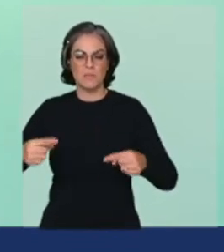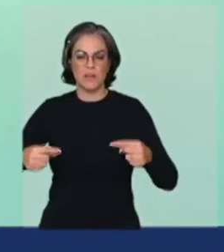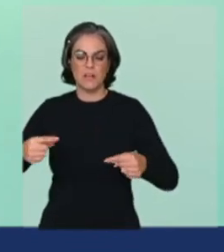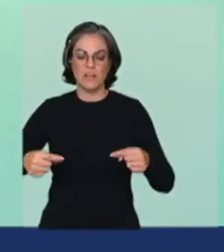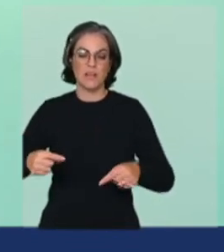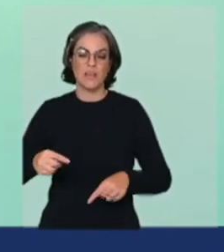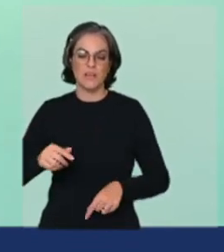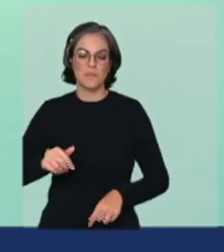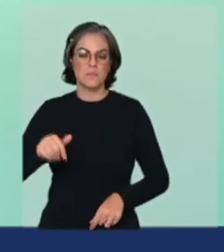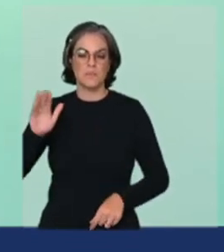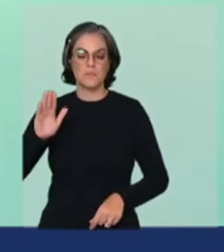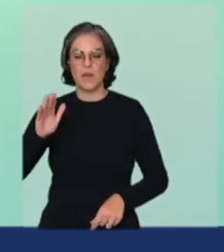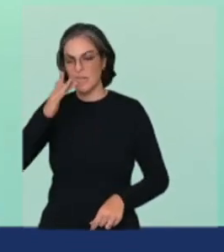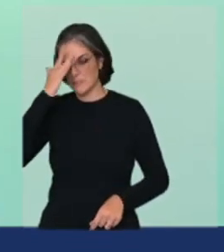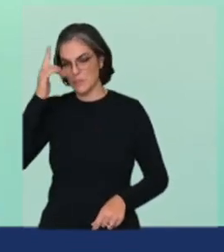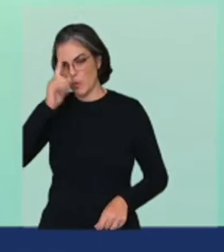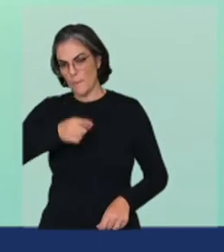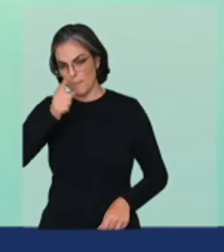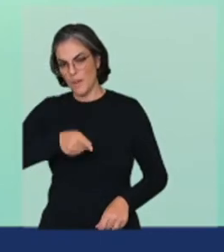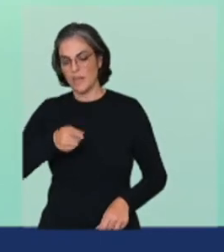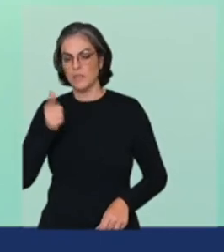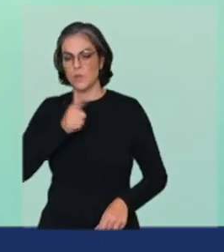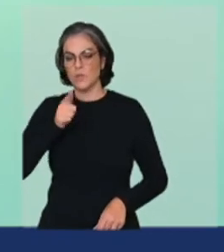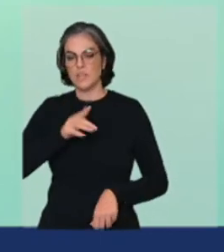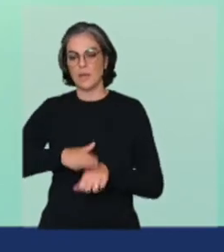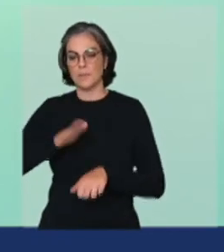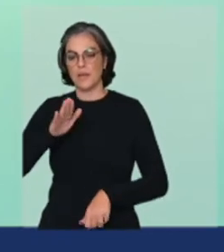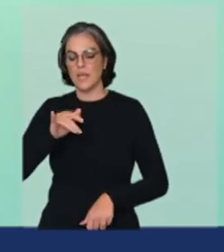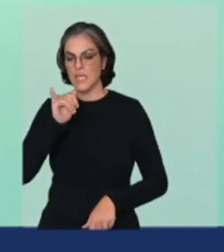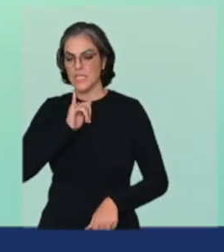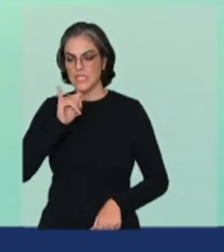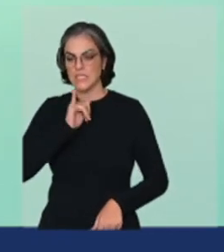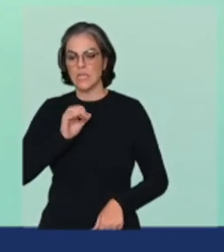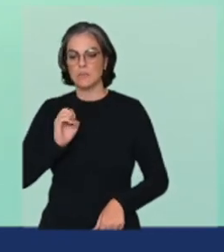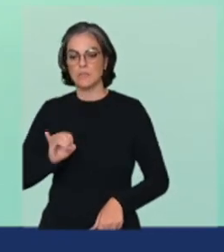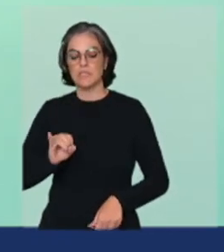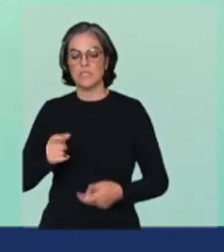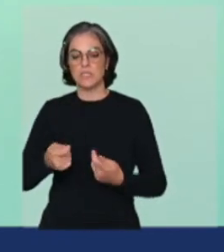FORTALECE O PODER DE QUEM JÁ MANDA MUITO COMO NO CASO DO LICENCIAMENTO AMBIENTAL, ESTRADA PARQUE, E EM BREVE,